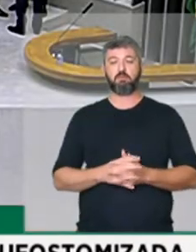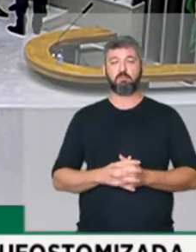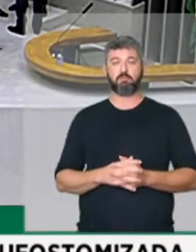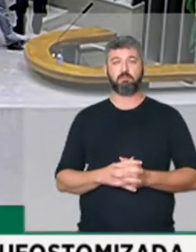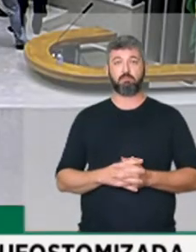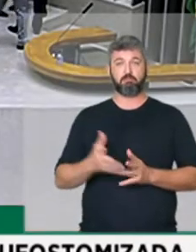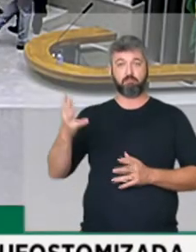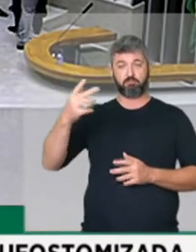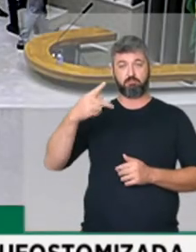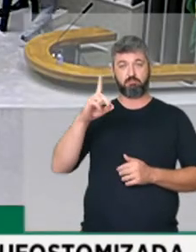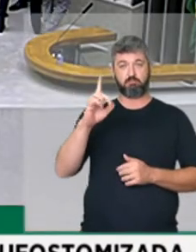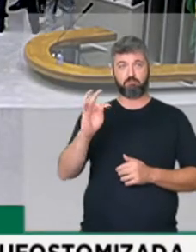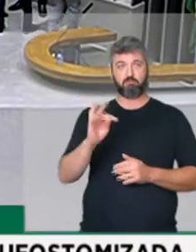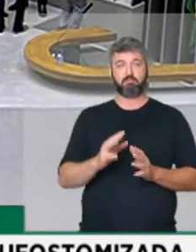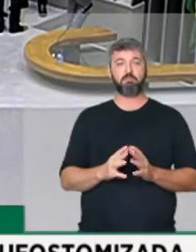EM FAVOR DAS CRIANÇAS TRAQUEOSTOMIZADAS, ELE É